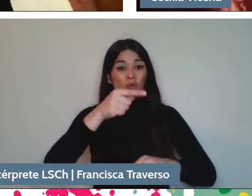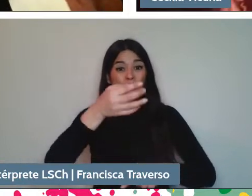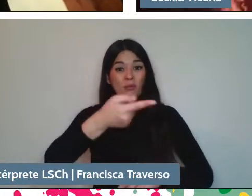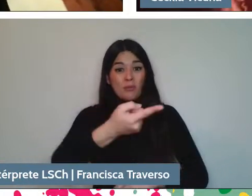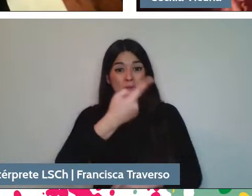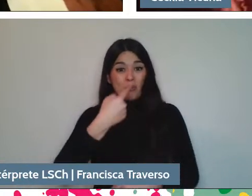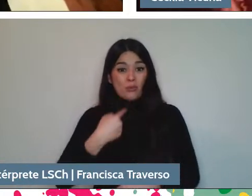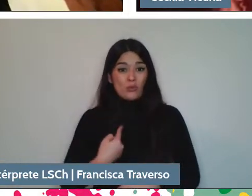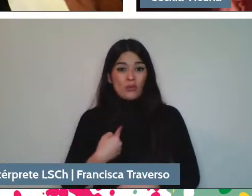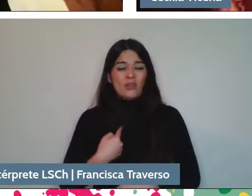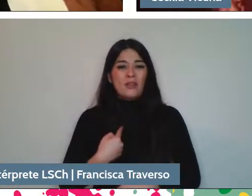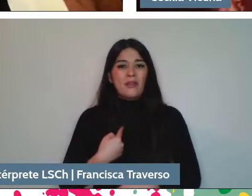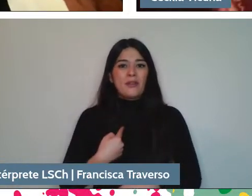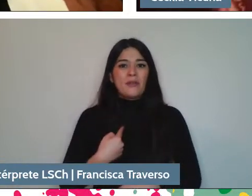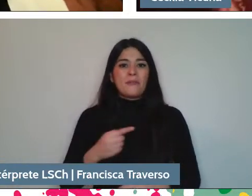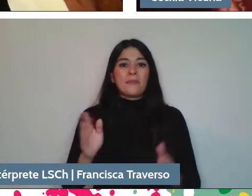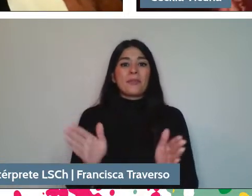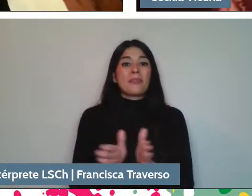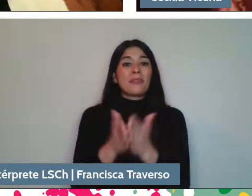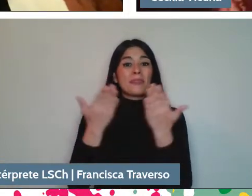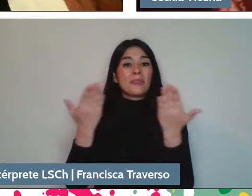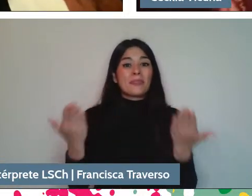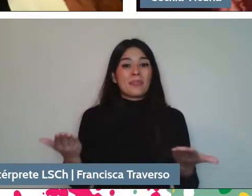fue el diario de objetos para la resistencia chilena.